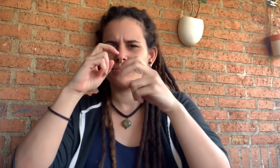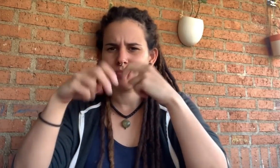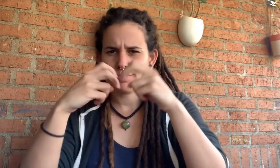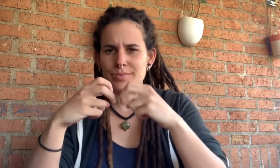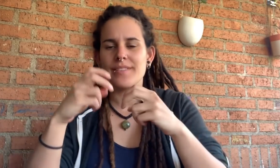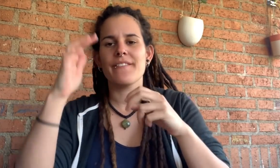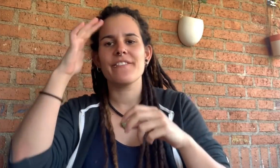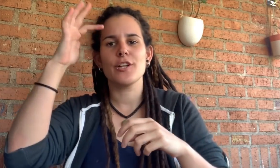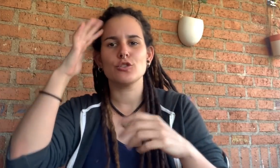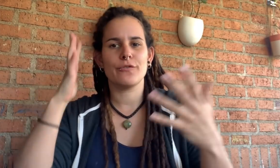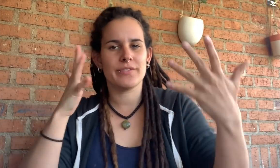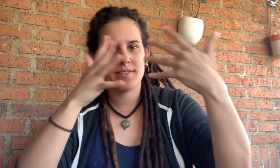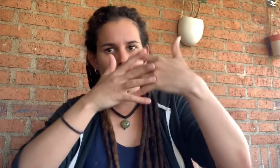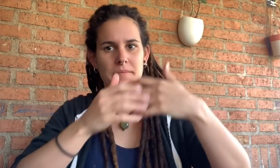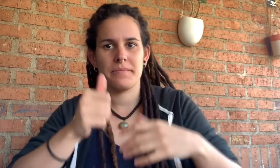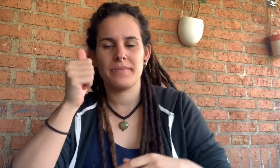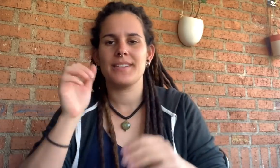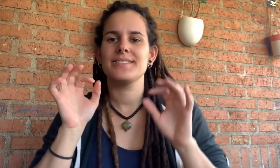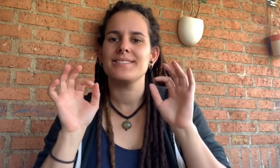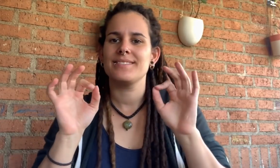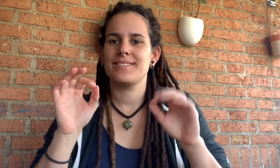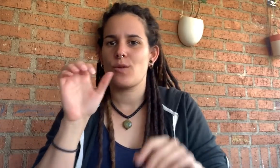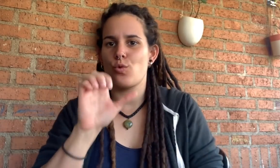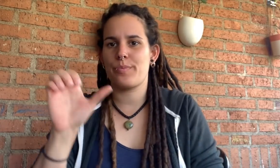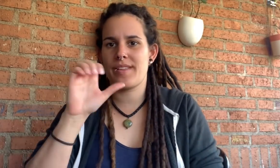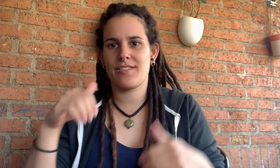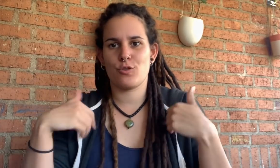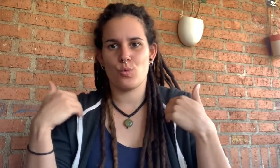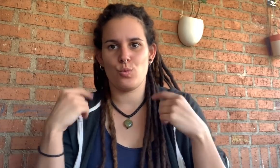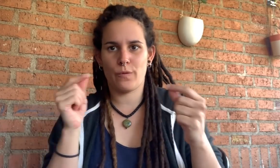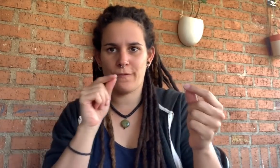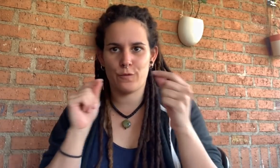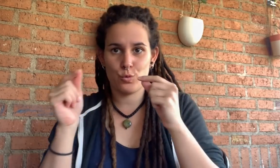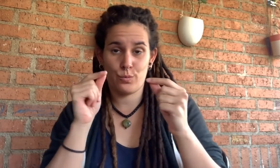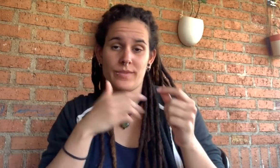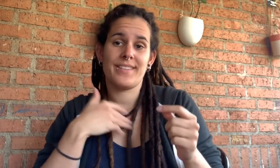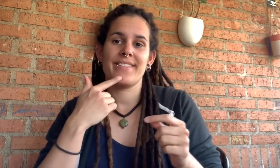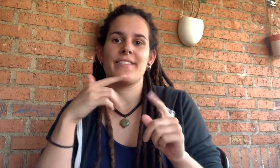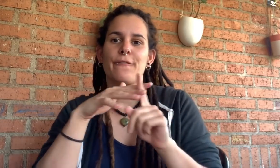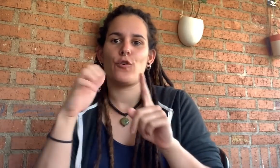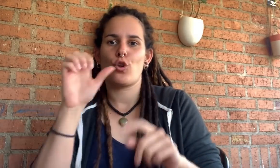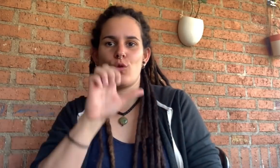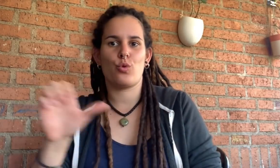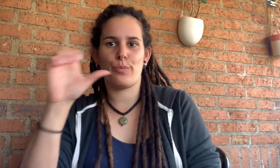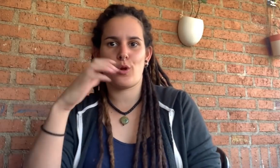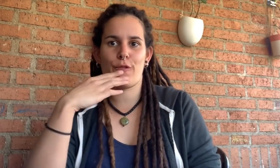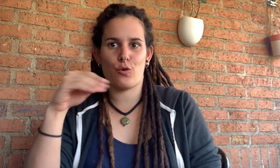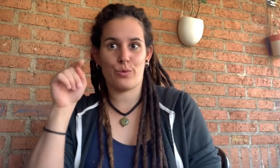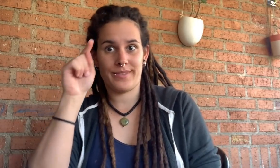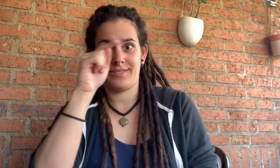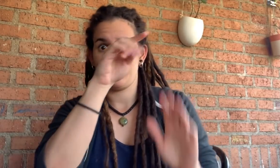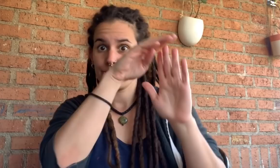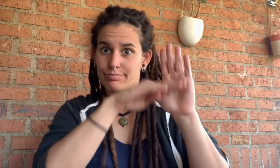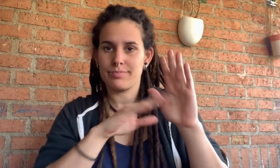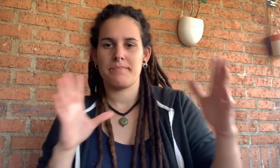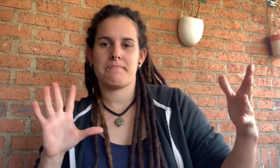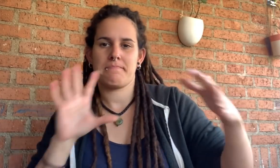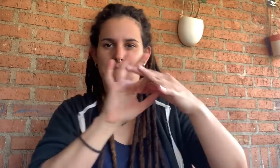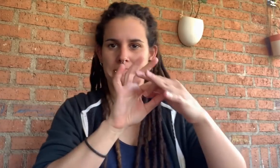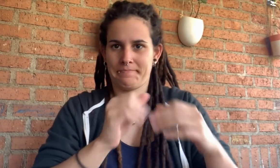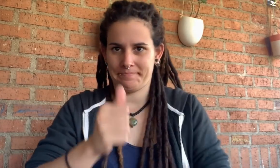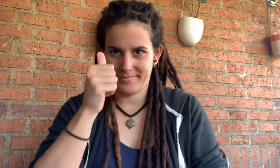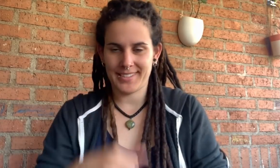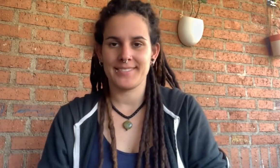con el objeto de encajarlos dentro de la filosofía del European Youth Forum (Foro Europeo de la Juventud).